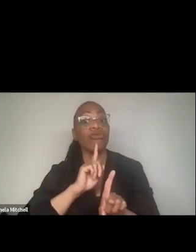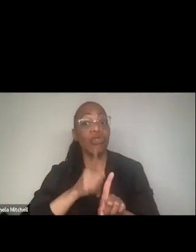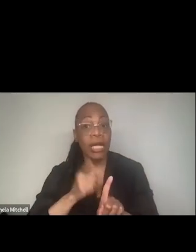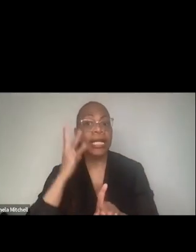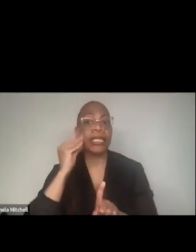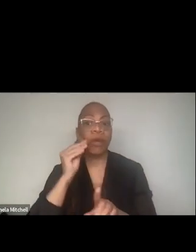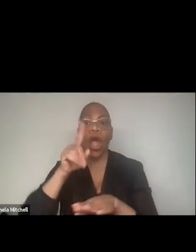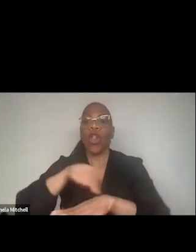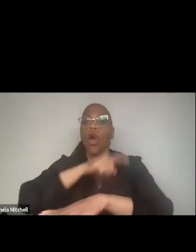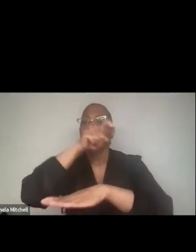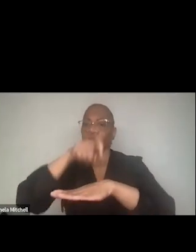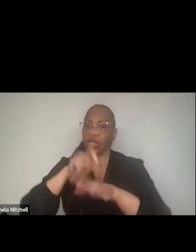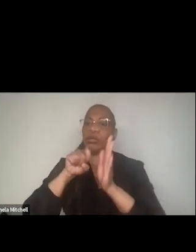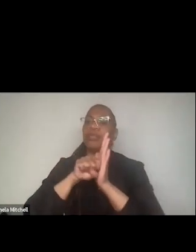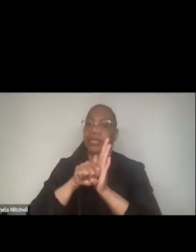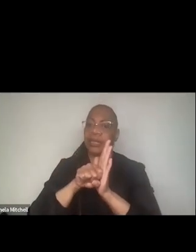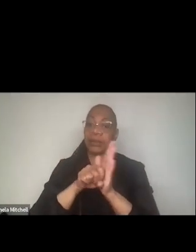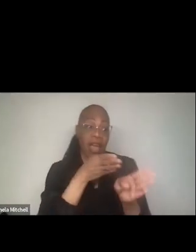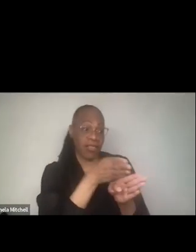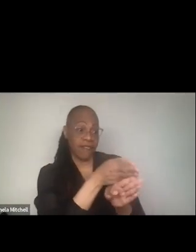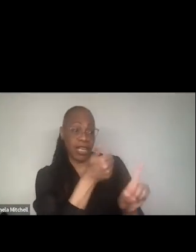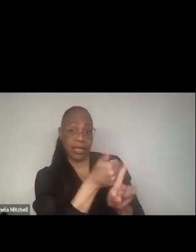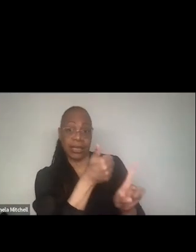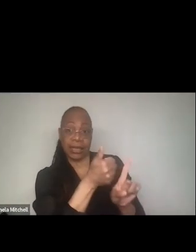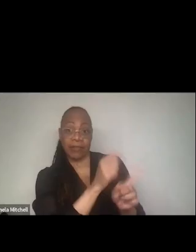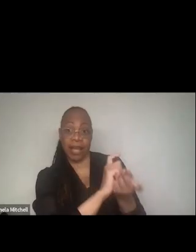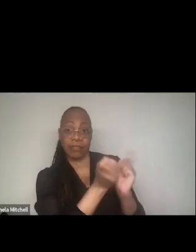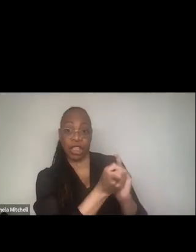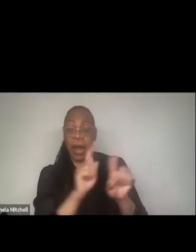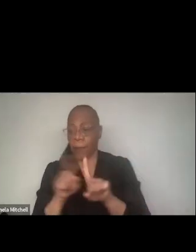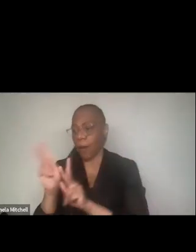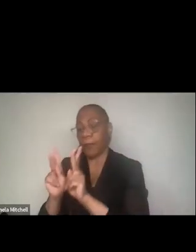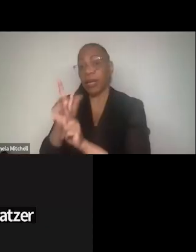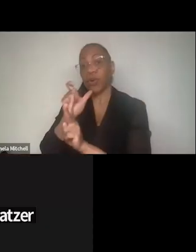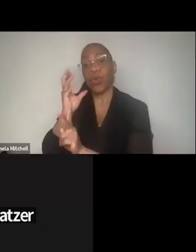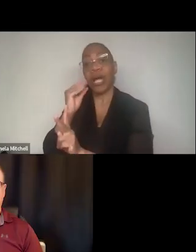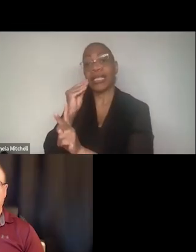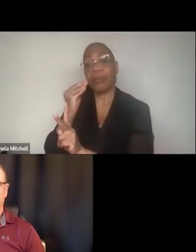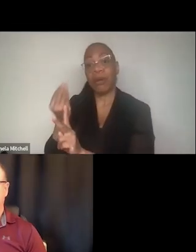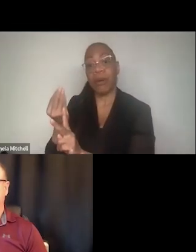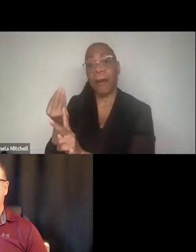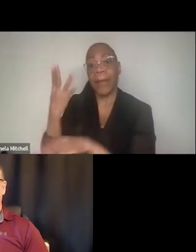El campo ha cambiado, pero para aquellos que experimentaron esas lesiones cerebrales antes, puede no estar bien documentado.